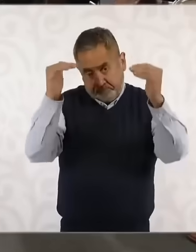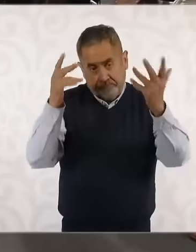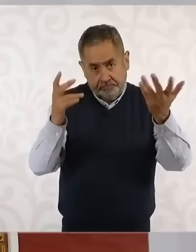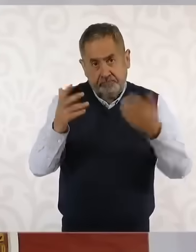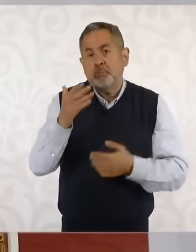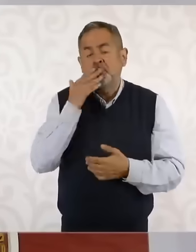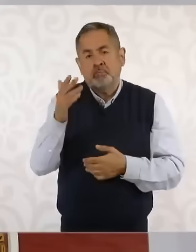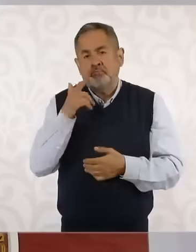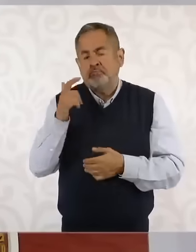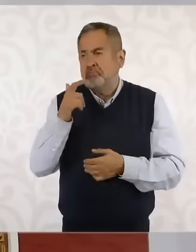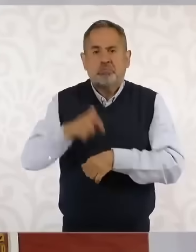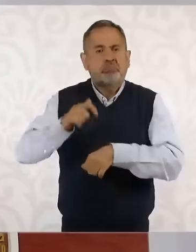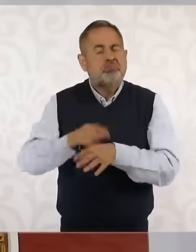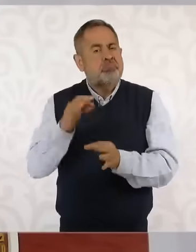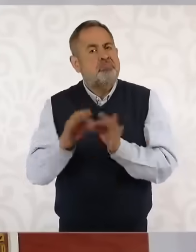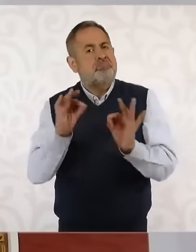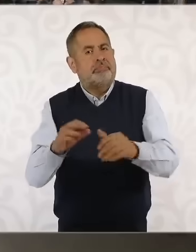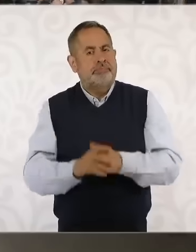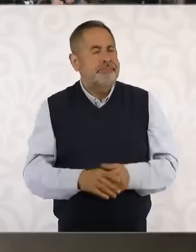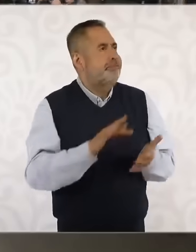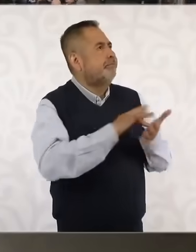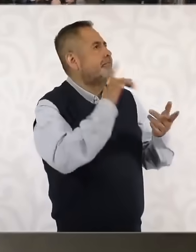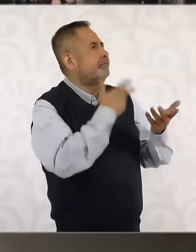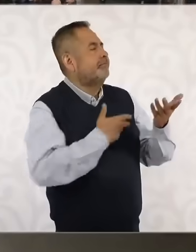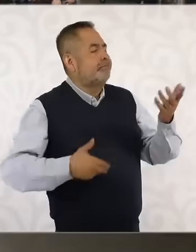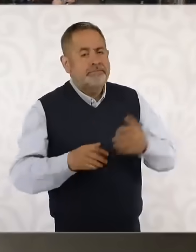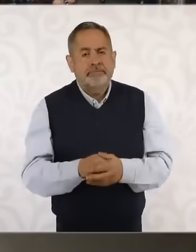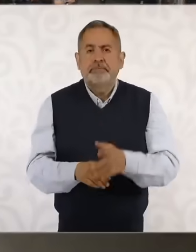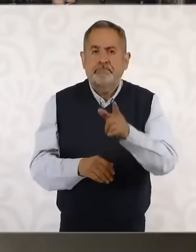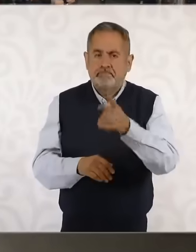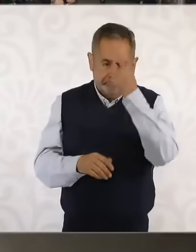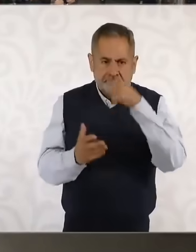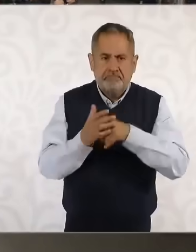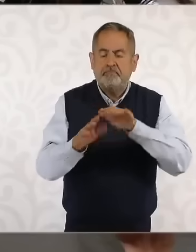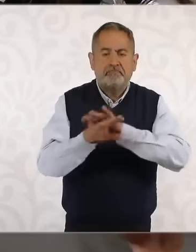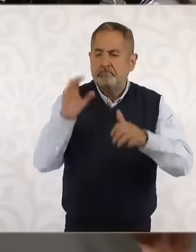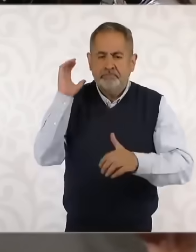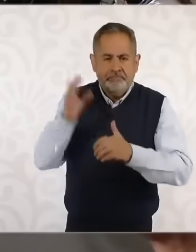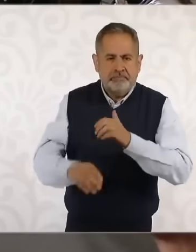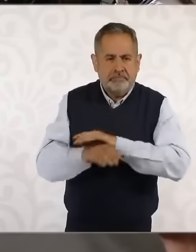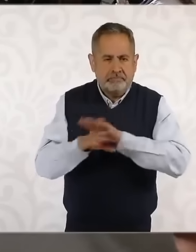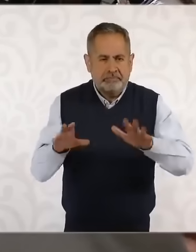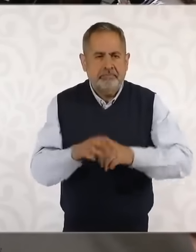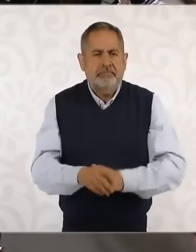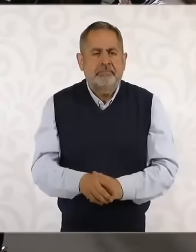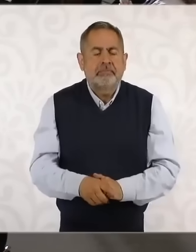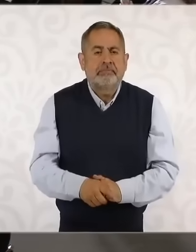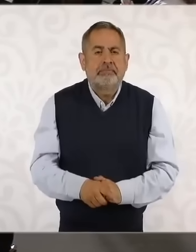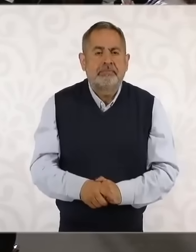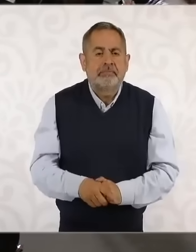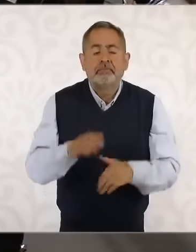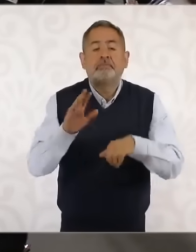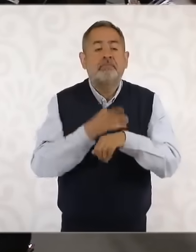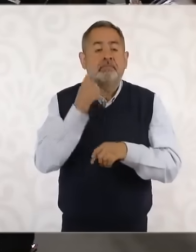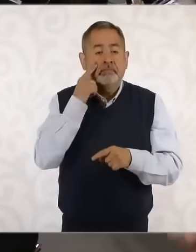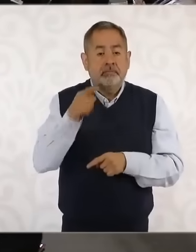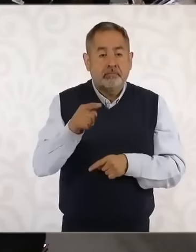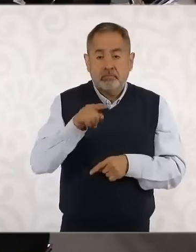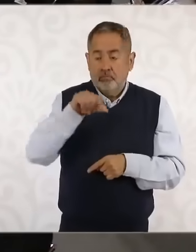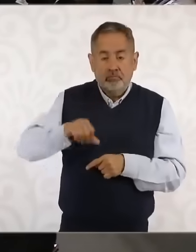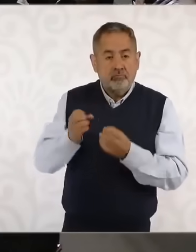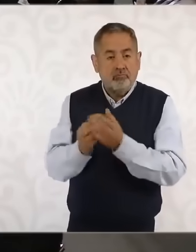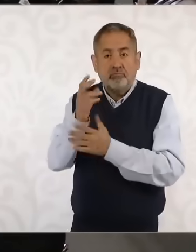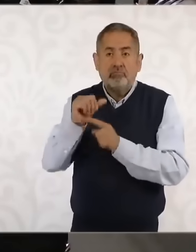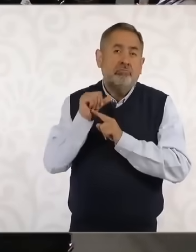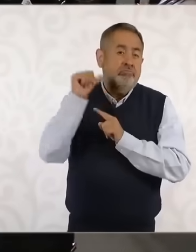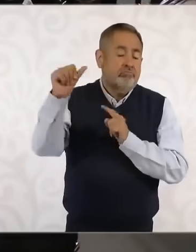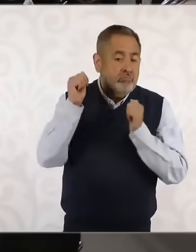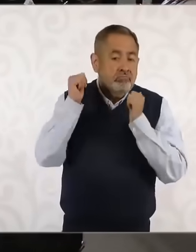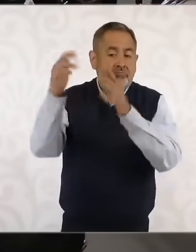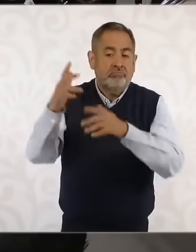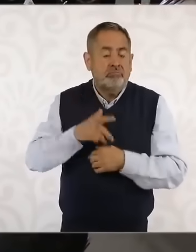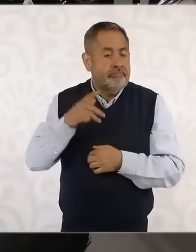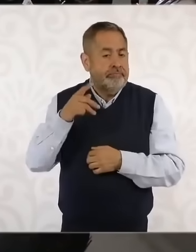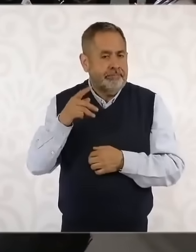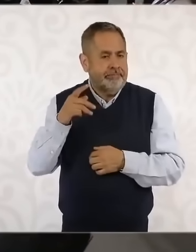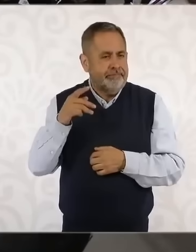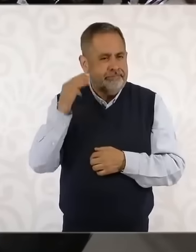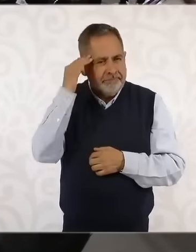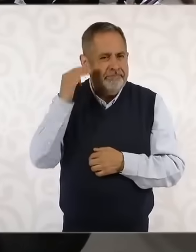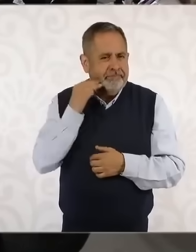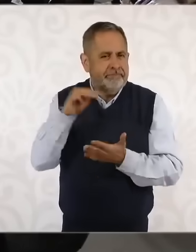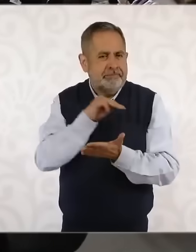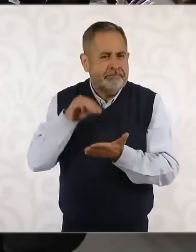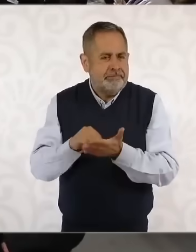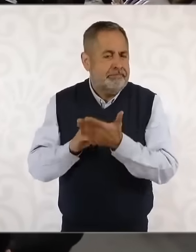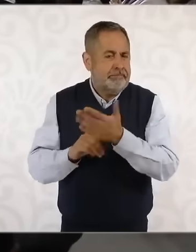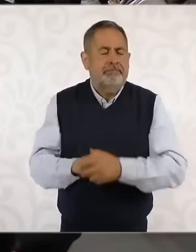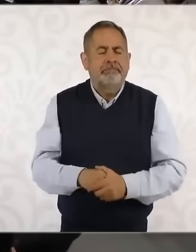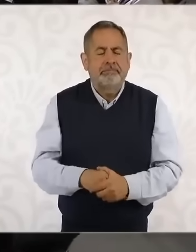momento. Gracias, presidenta. Bueno, yo creo que ya cerramos porque vamos a salir hoy hasta Mérida.